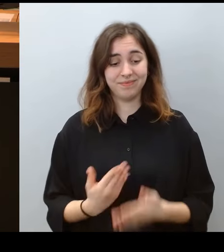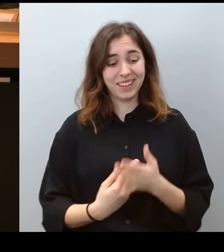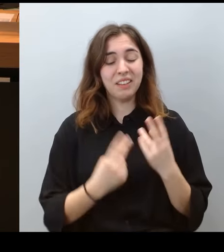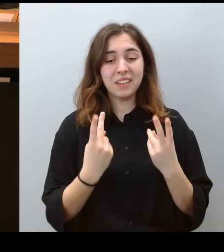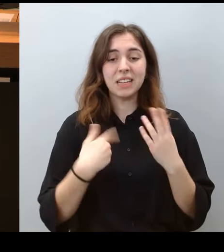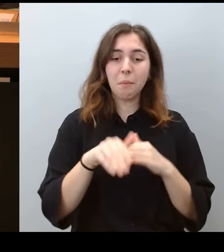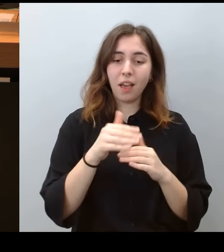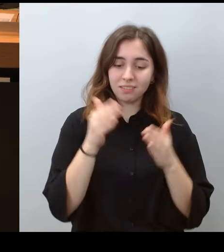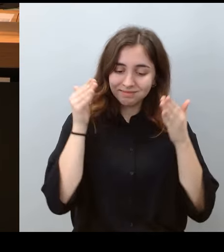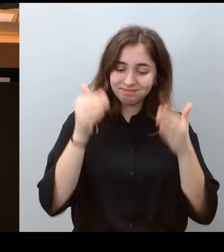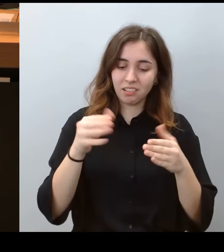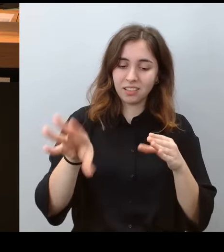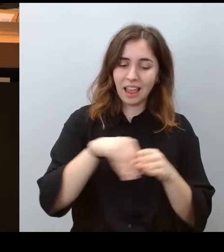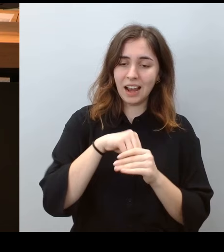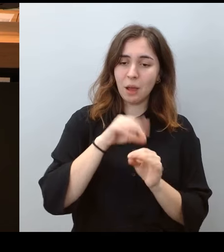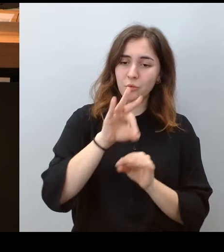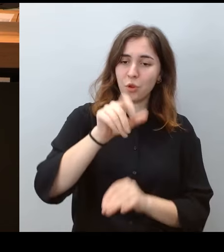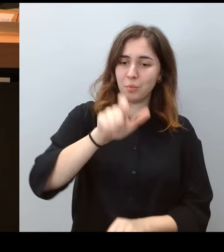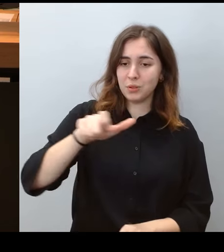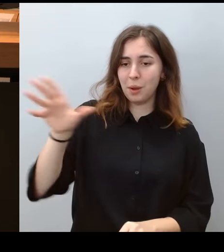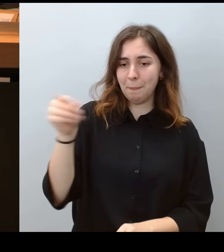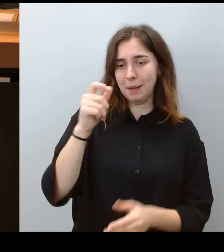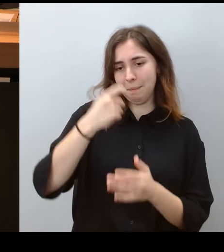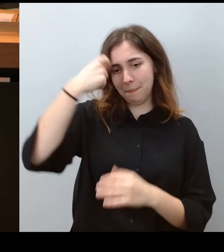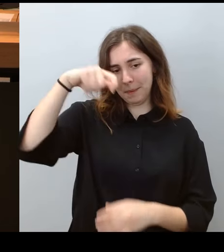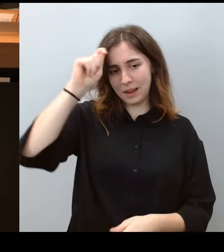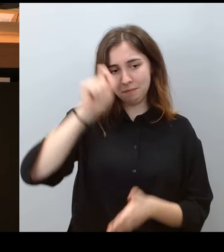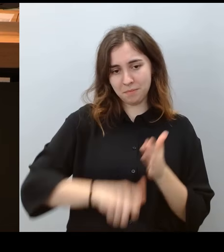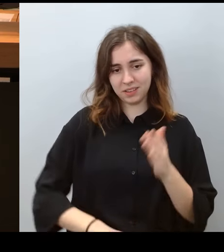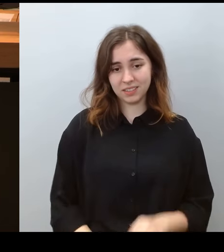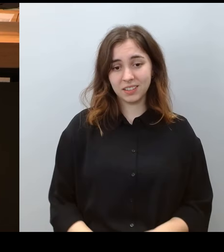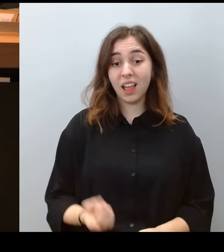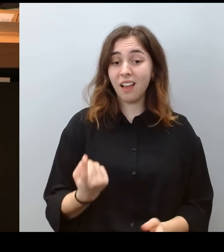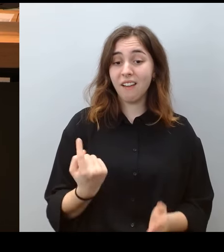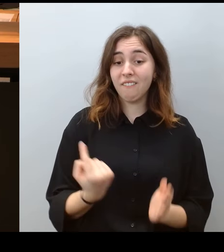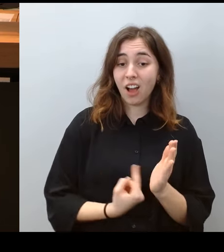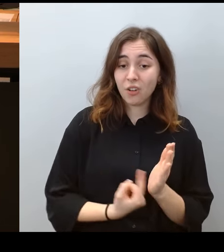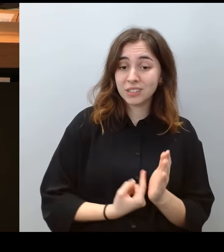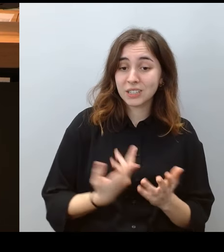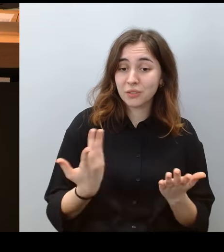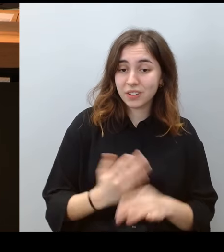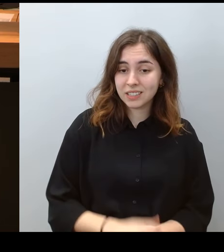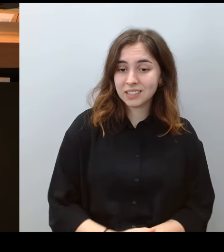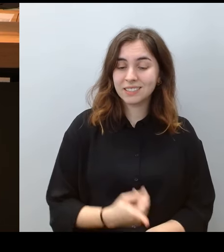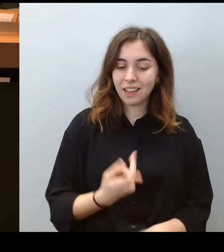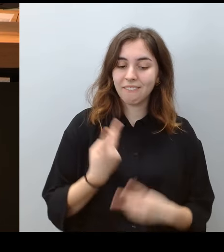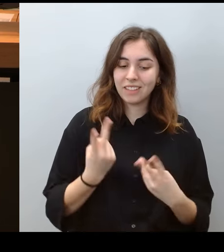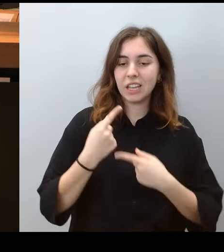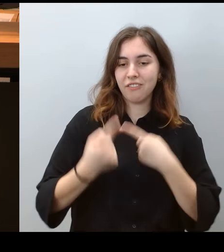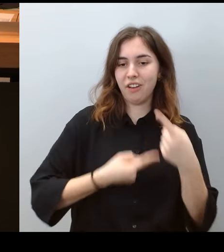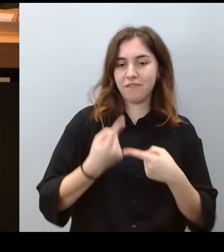die Grundvoraussetzung dafür ist ein unbürokratisches Verfahren, um als armutsbetroffener Mensch diesen auch zu bekommen.